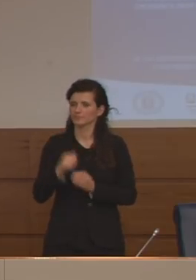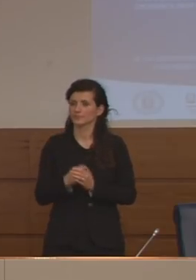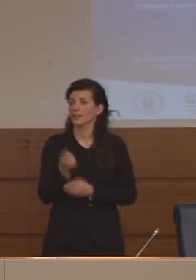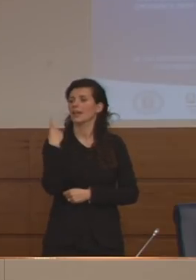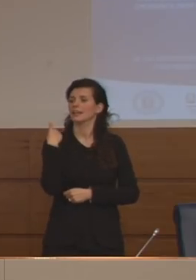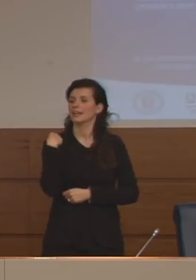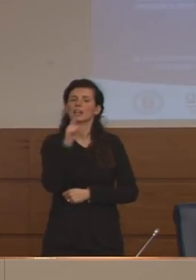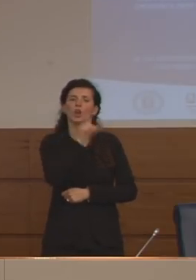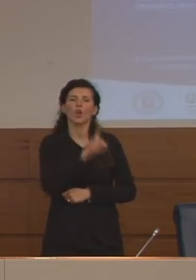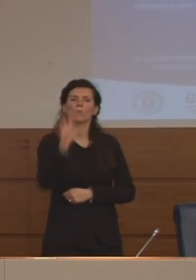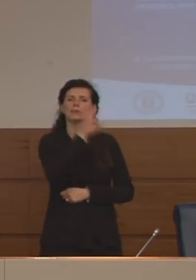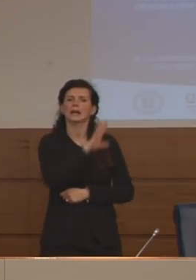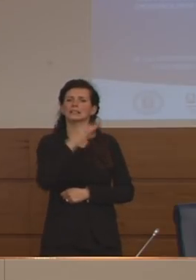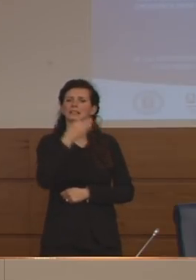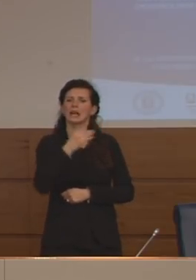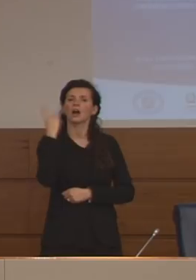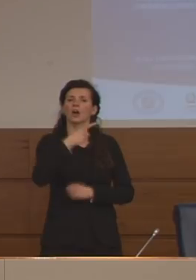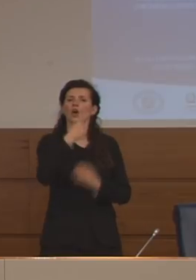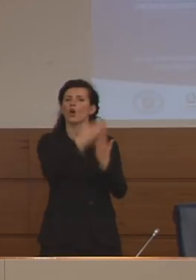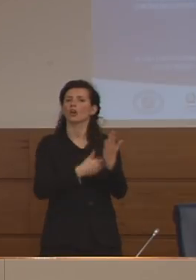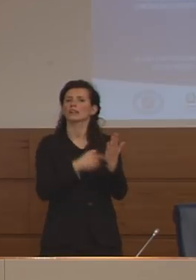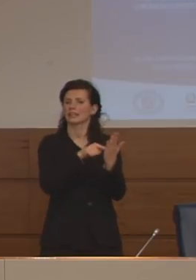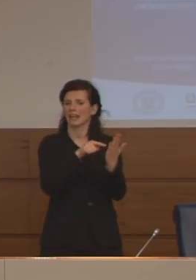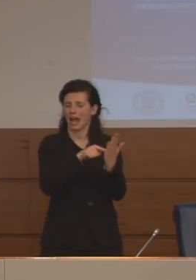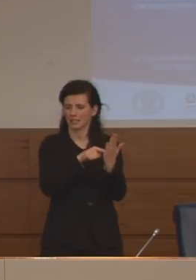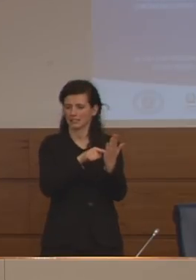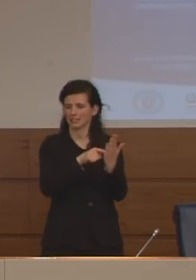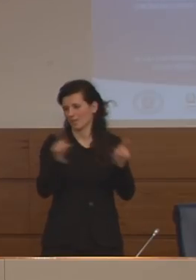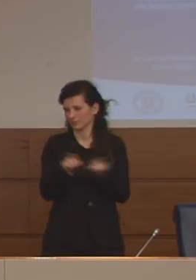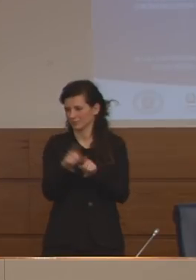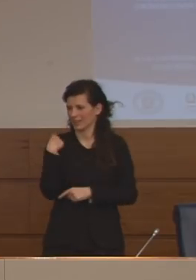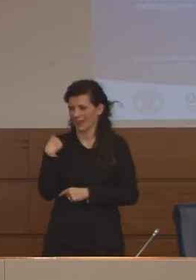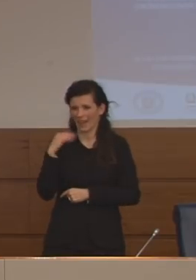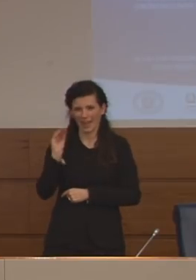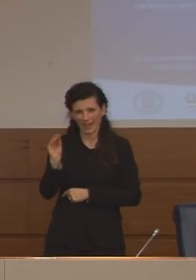Lombardia, come abbiamo già avevamo chiesto anche ieri, che impone ai